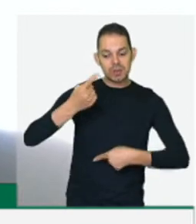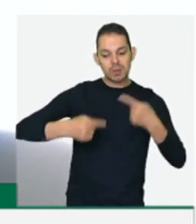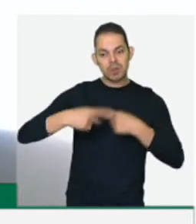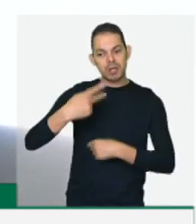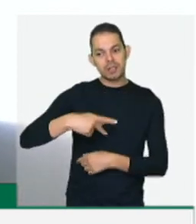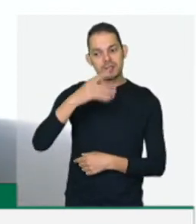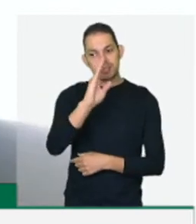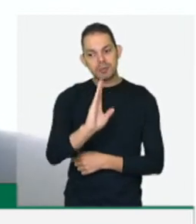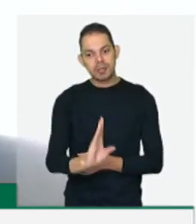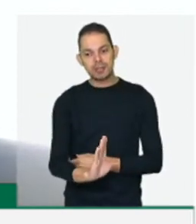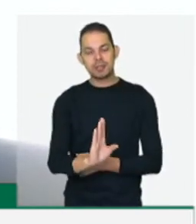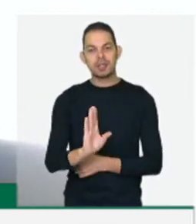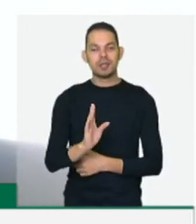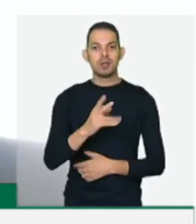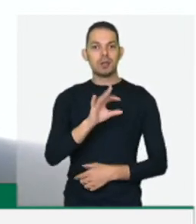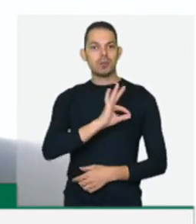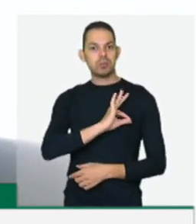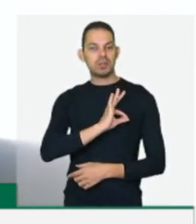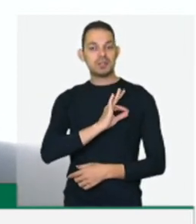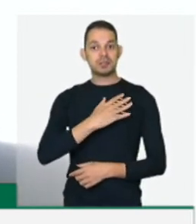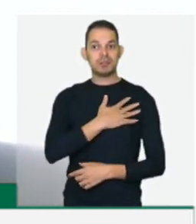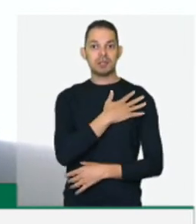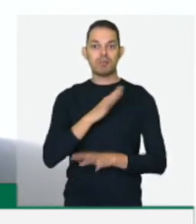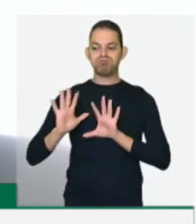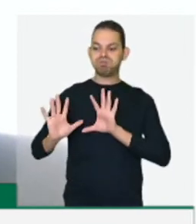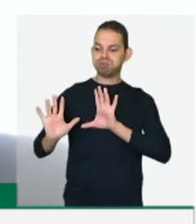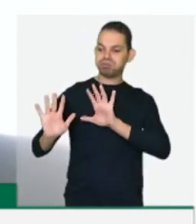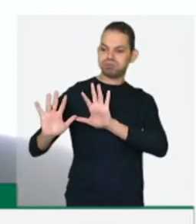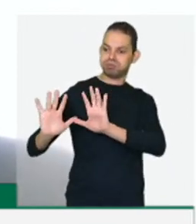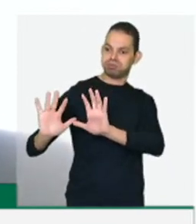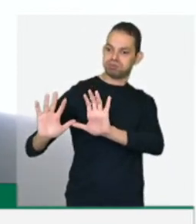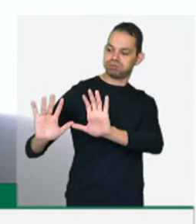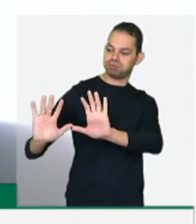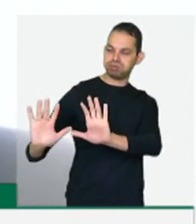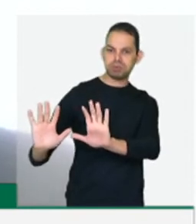POLÍTICA BRASILEIRA ESTÁ A TROPA DE CHOQUE DA POLÍCIA MILITAR DO DF QUE ESTÁ A SERVIÇO DO DF LEGAL QUE